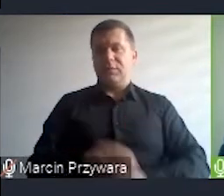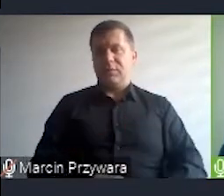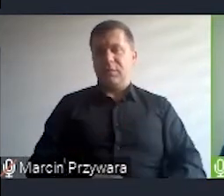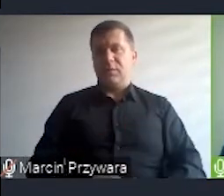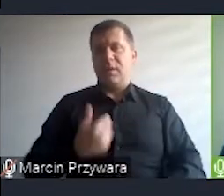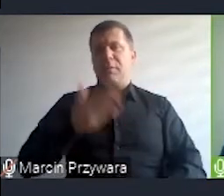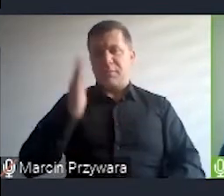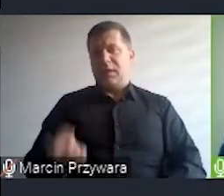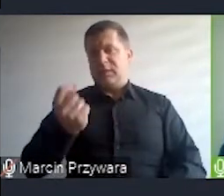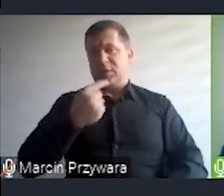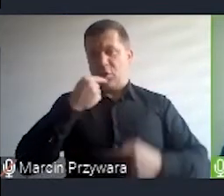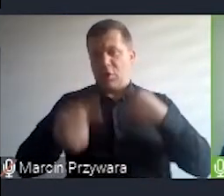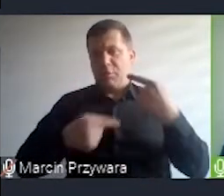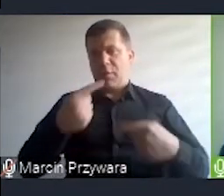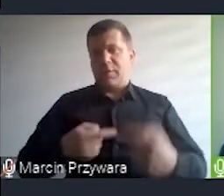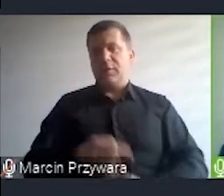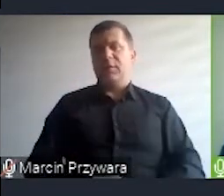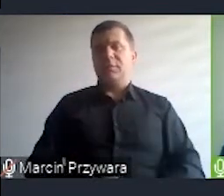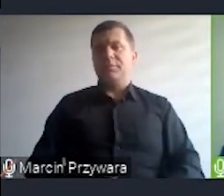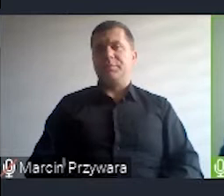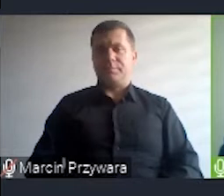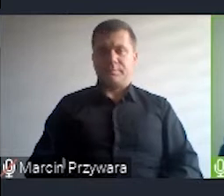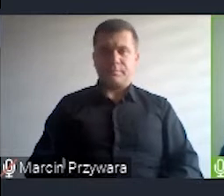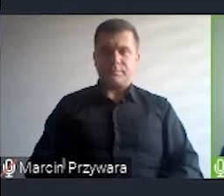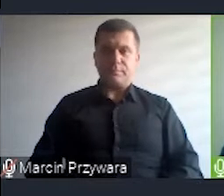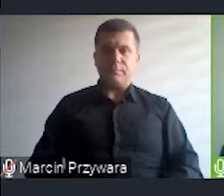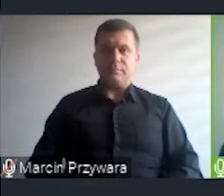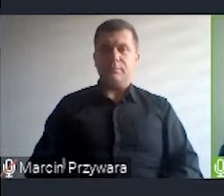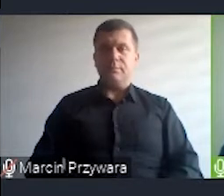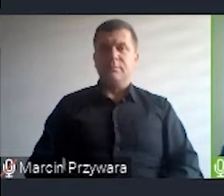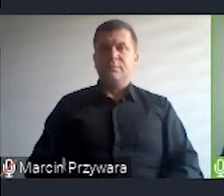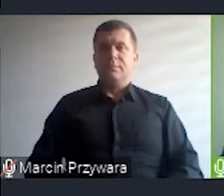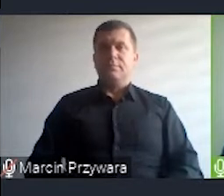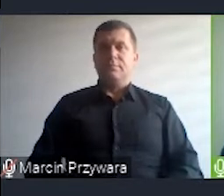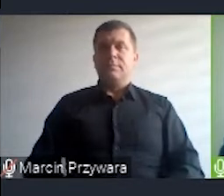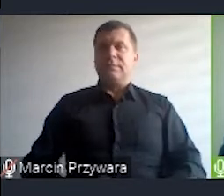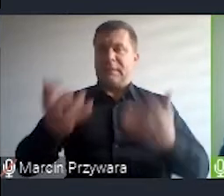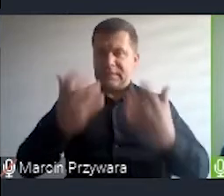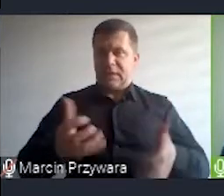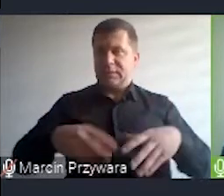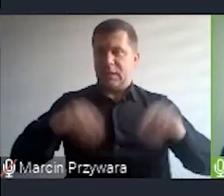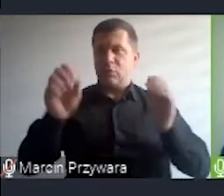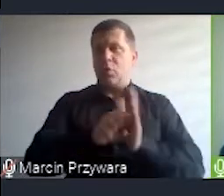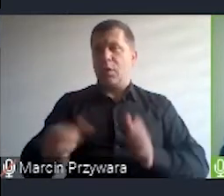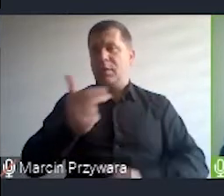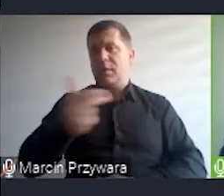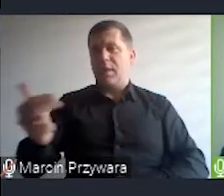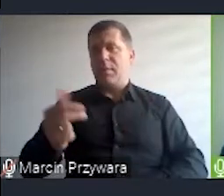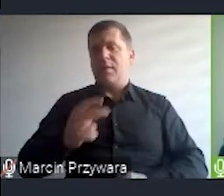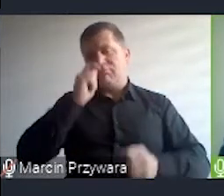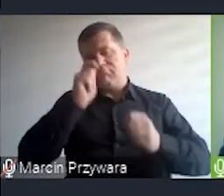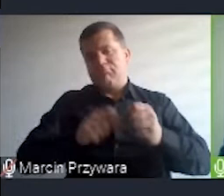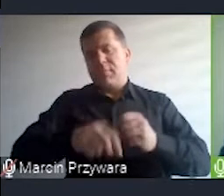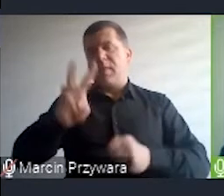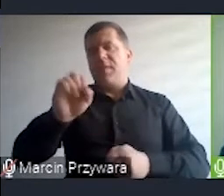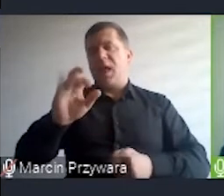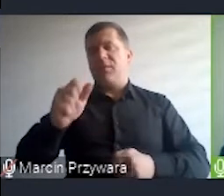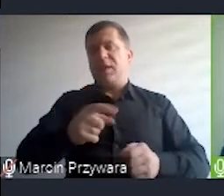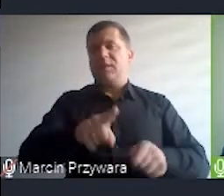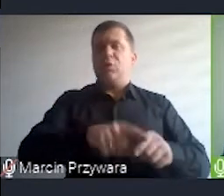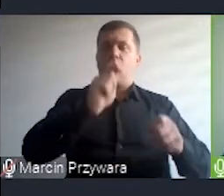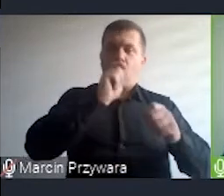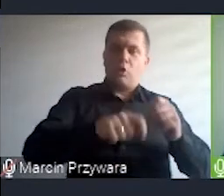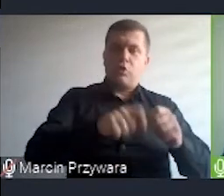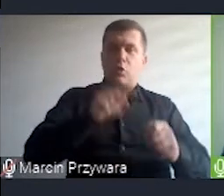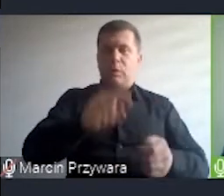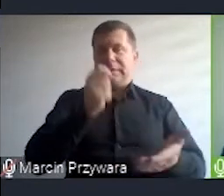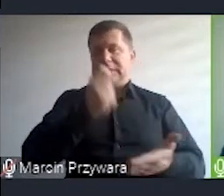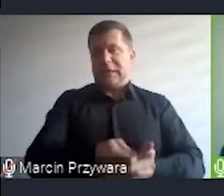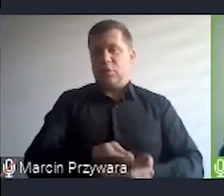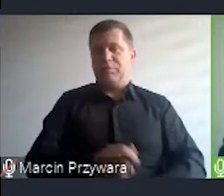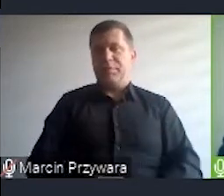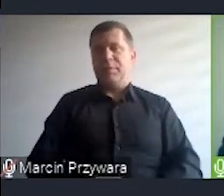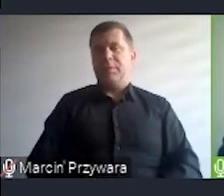Ja będę o nich za chwilę opowiadał, natomiast chciałbym zacząć od tematu weryfikacji tego zakupu i kontroli.